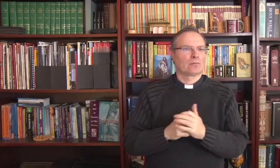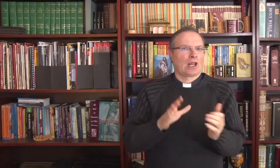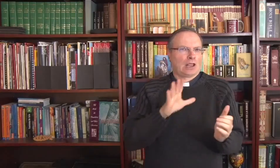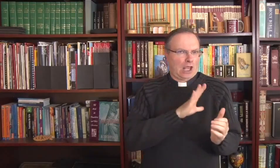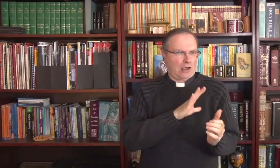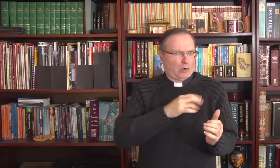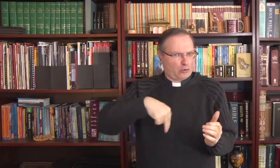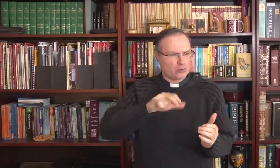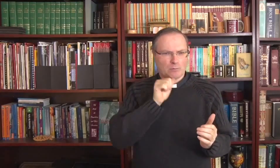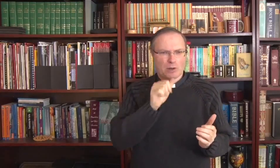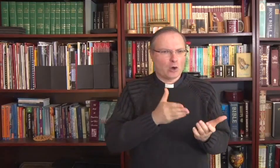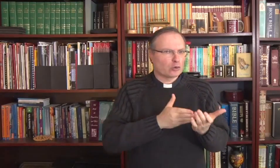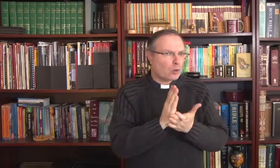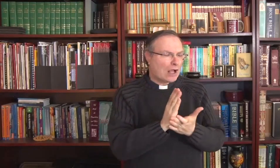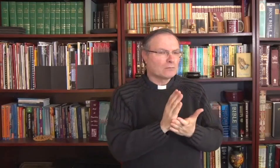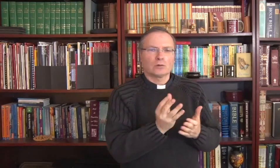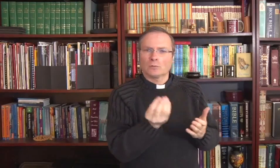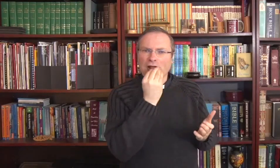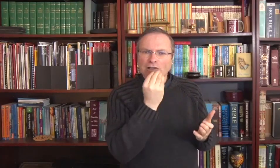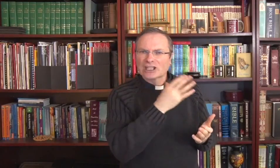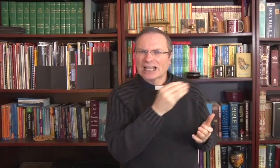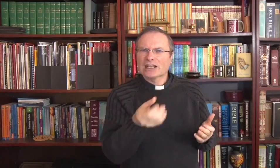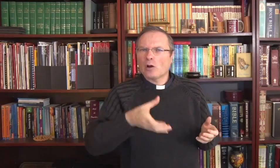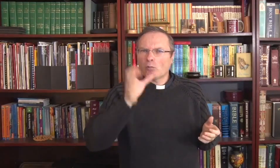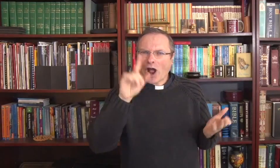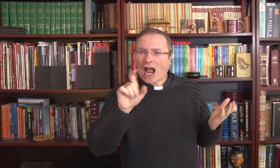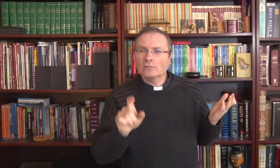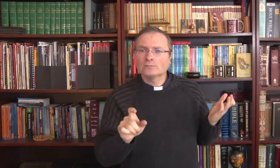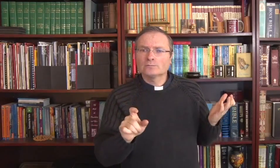N’avons-nous pas le droit de manger et de boire?